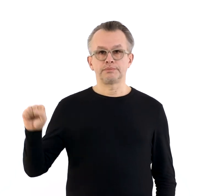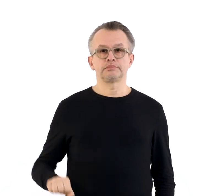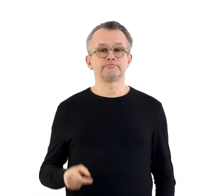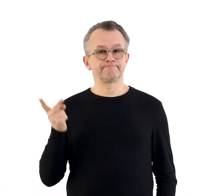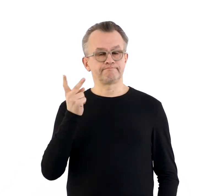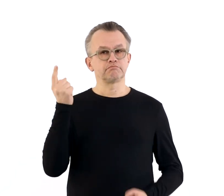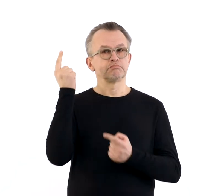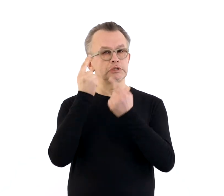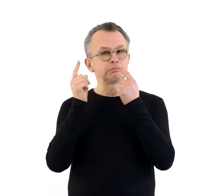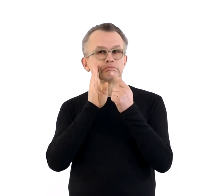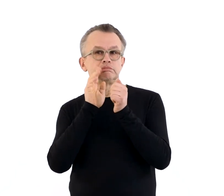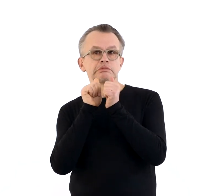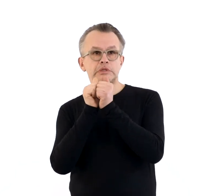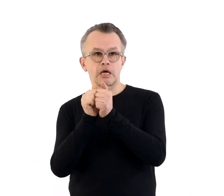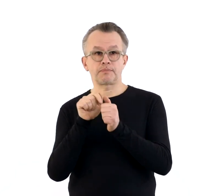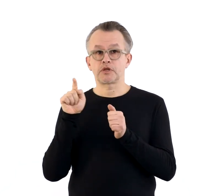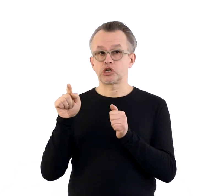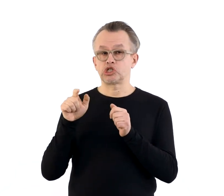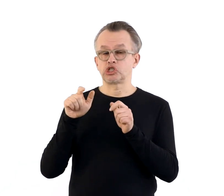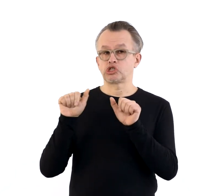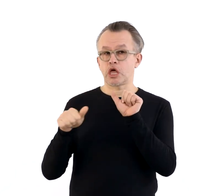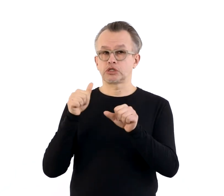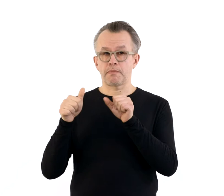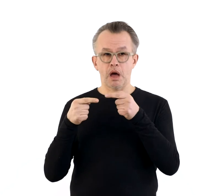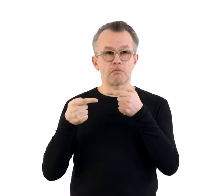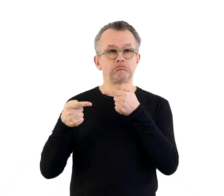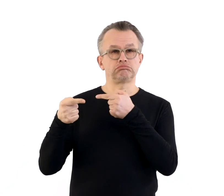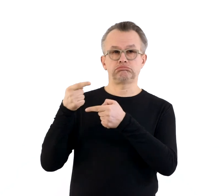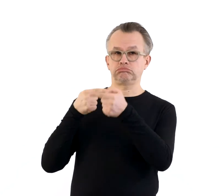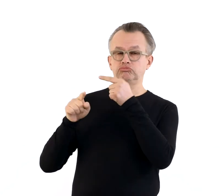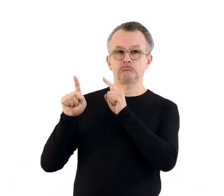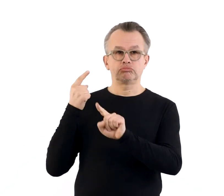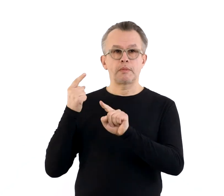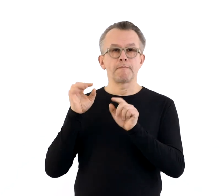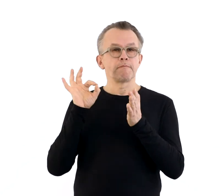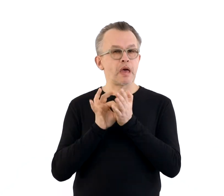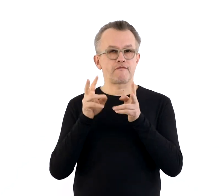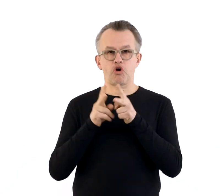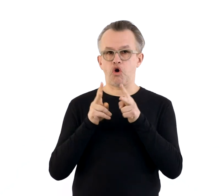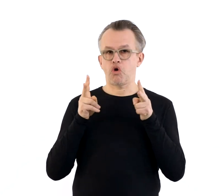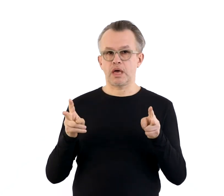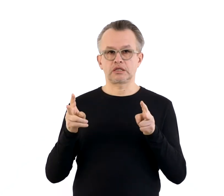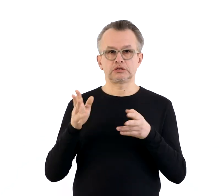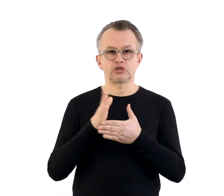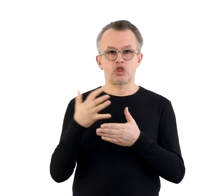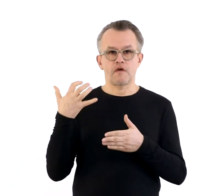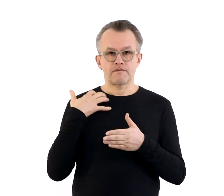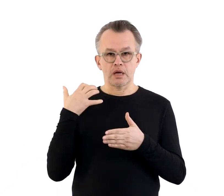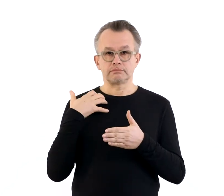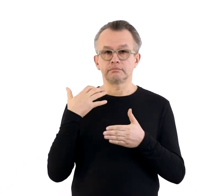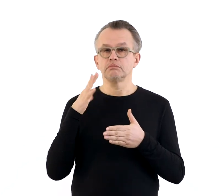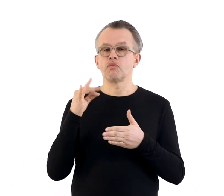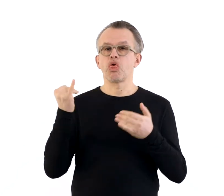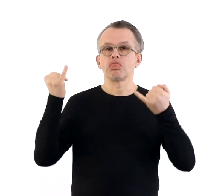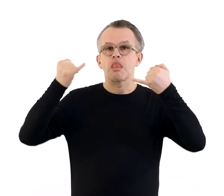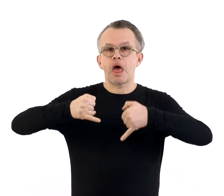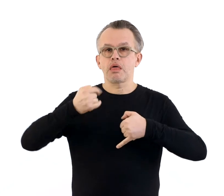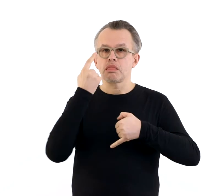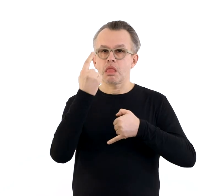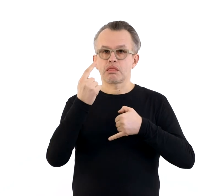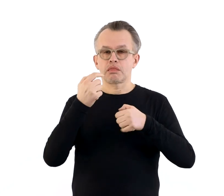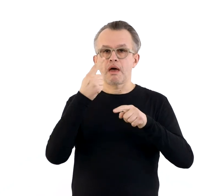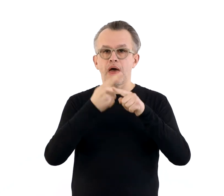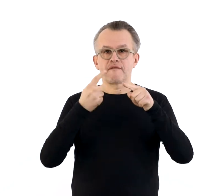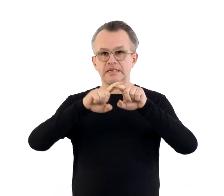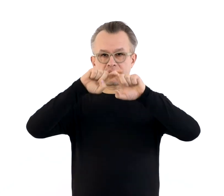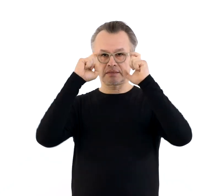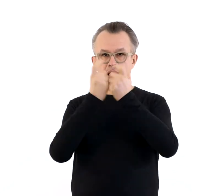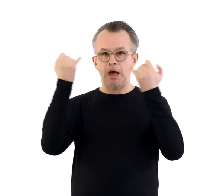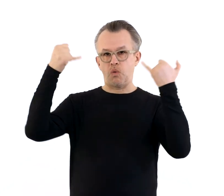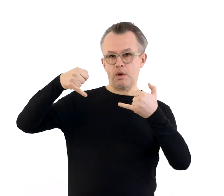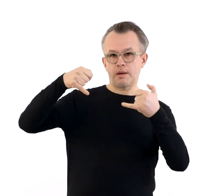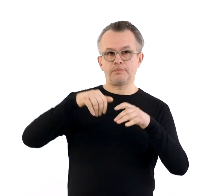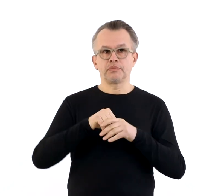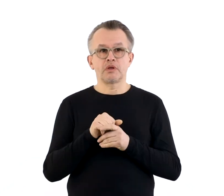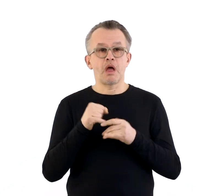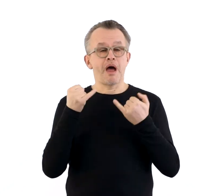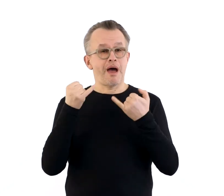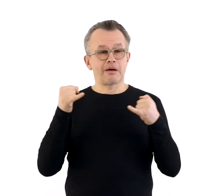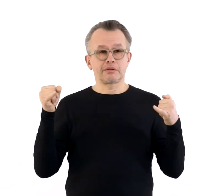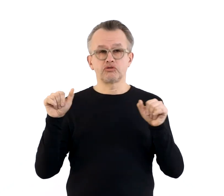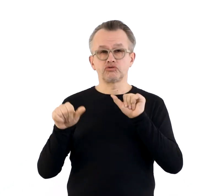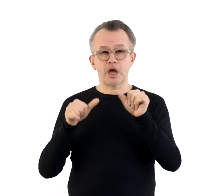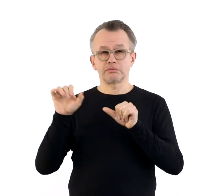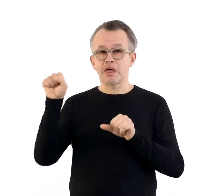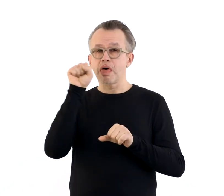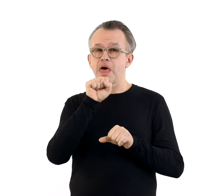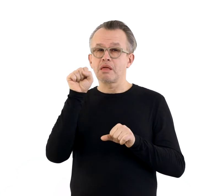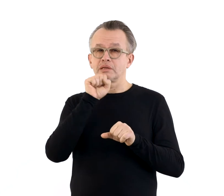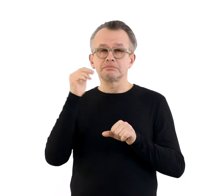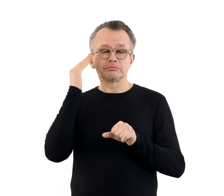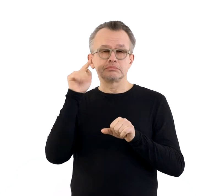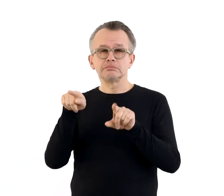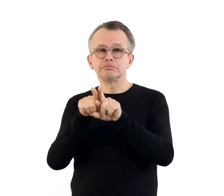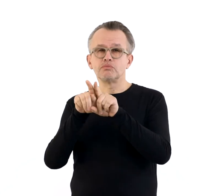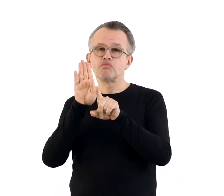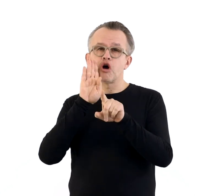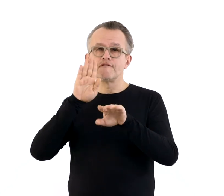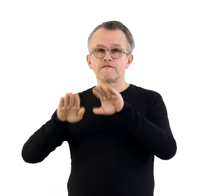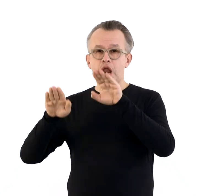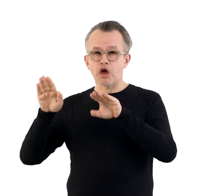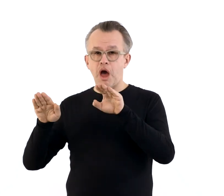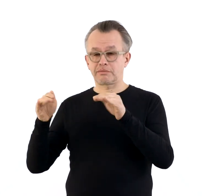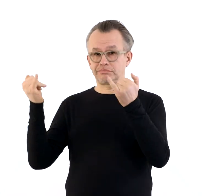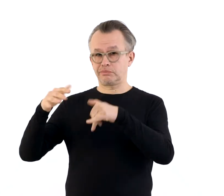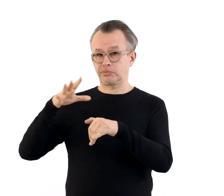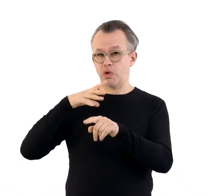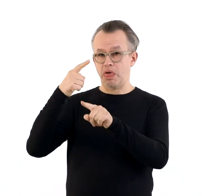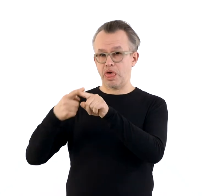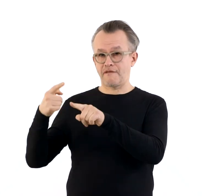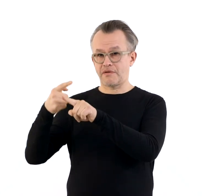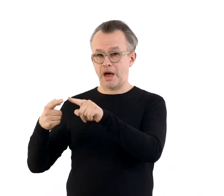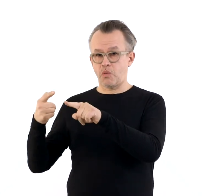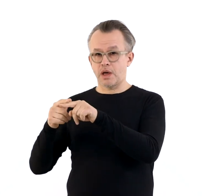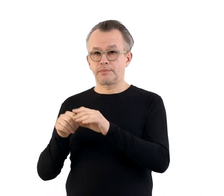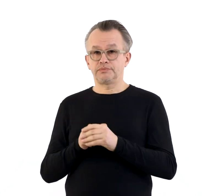pochodzi ona najpewniej ze średniowiecza, gdyż została odlana w jednym kawałku a wszystkie znane nam antyczne rzeźby tej wielkości odlano w kilku kawałkach.